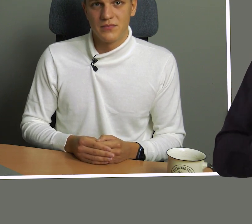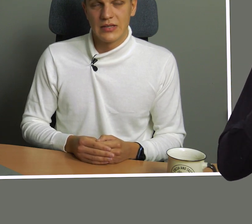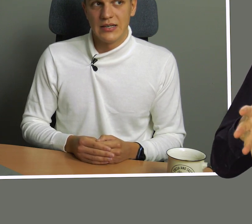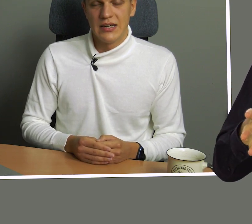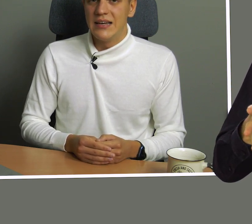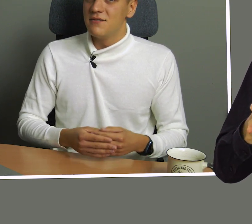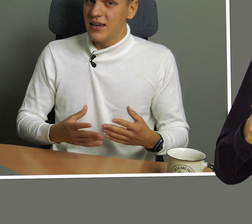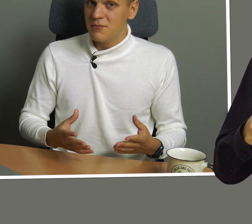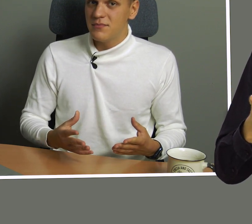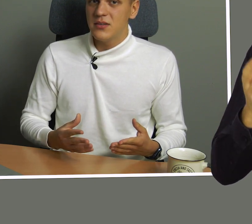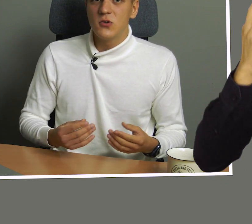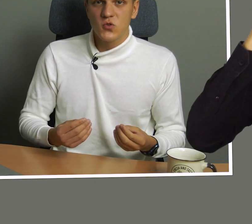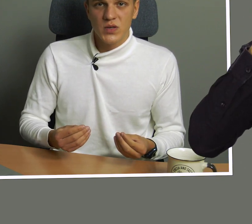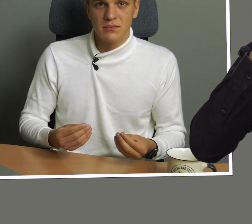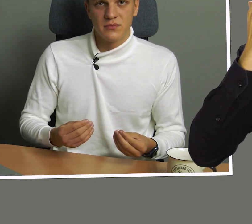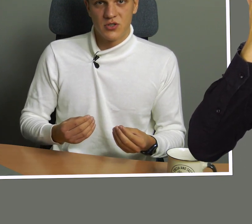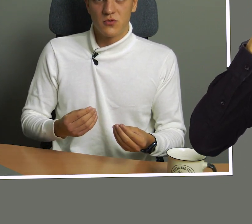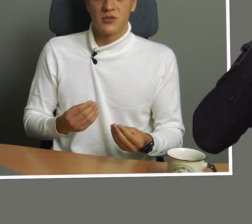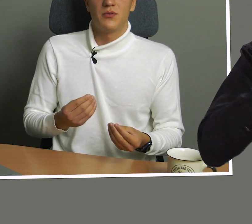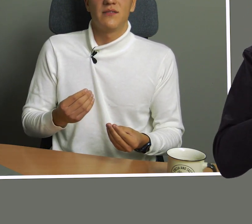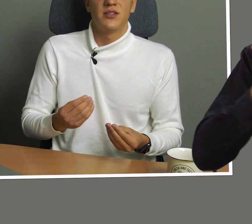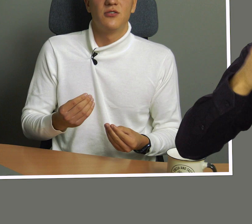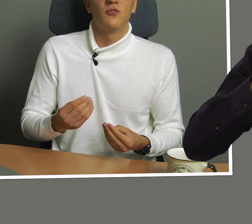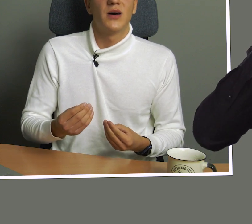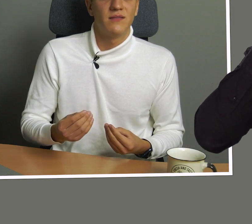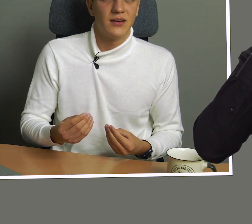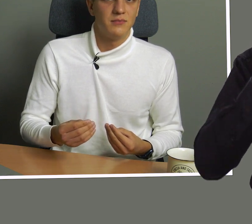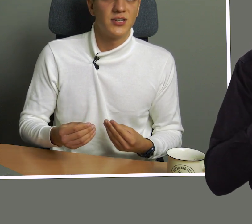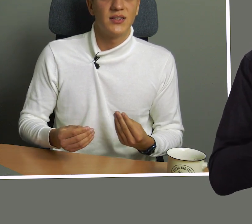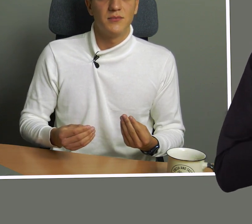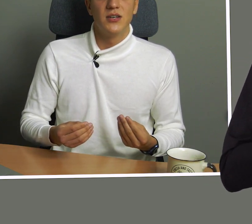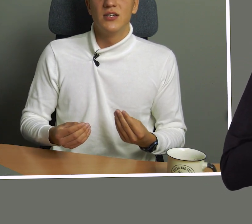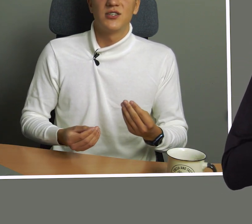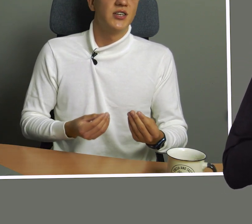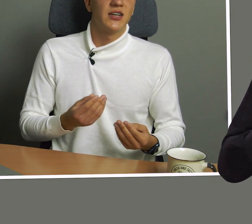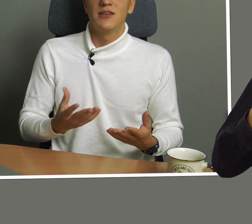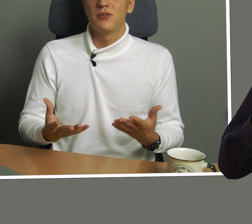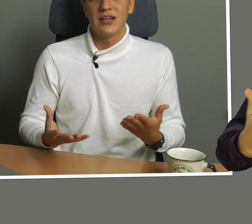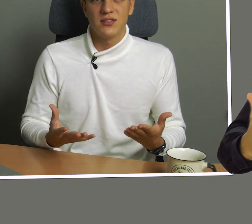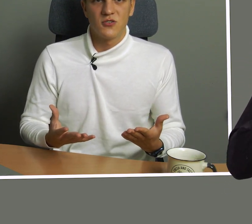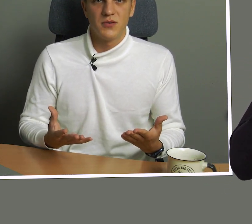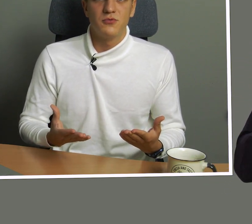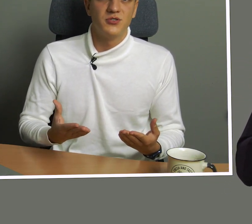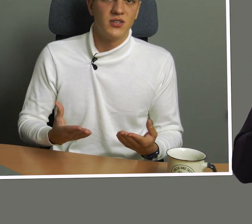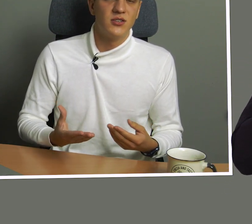Wiem i rozumiem, że może pojawiać się obawa przed tym, że dzieciak nie poradzi sobie później,